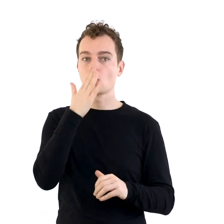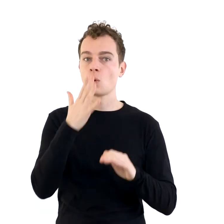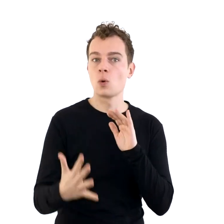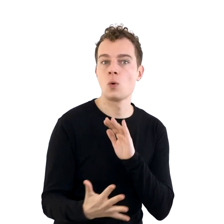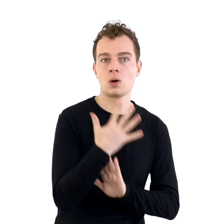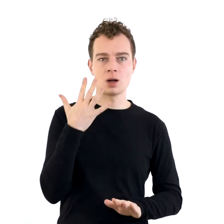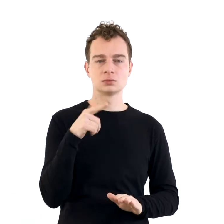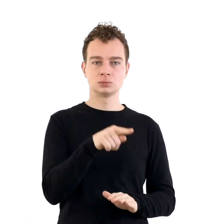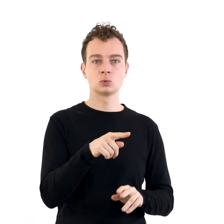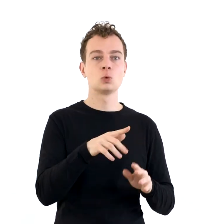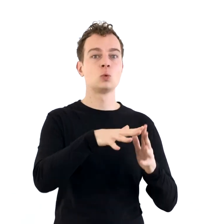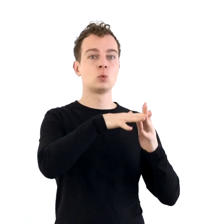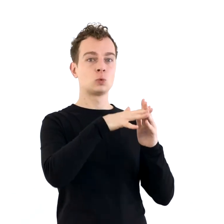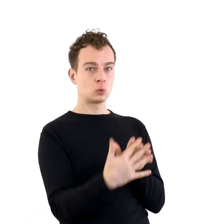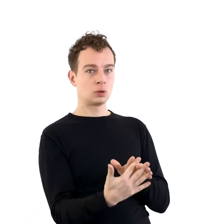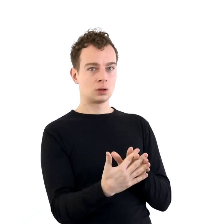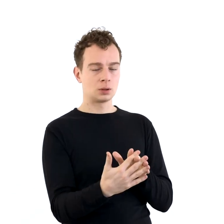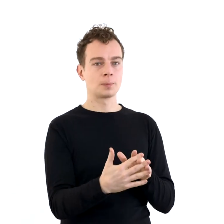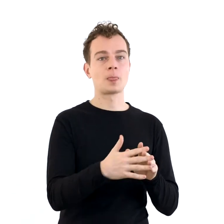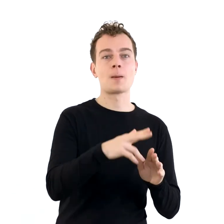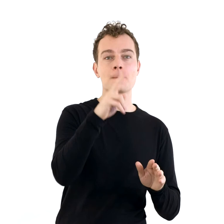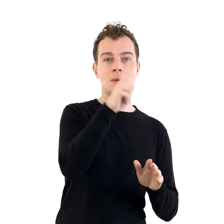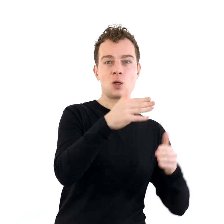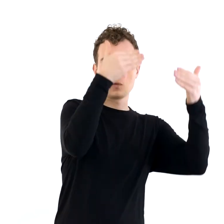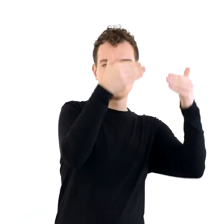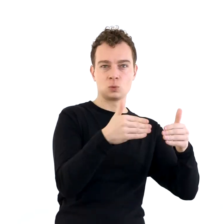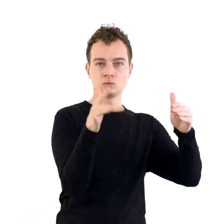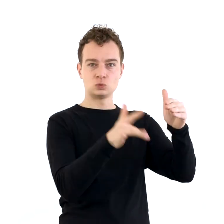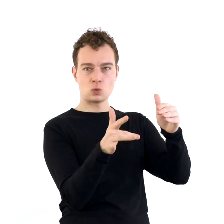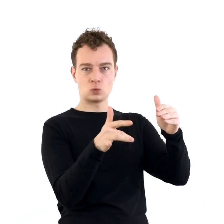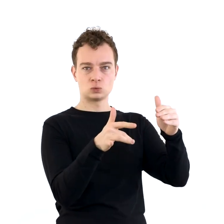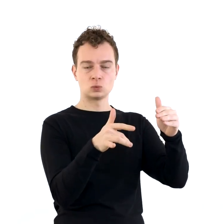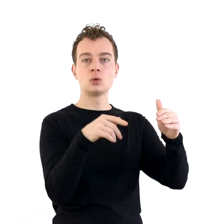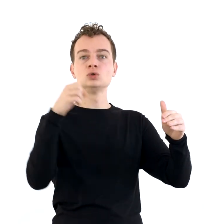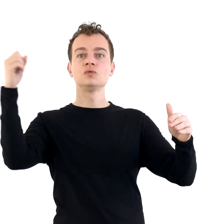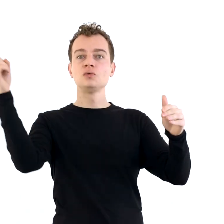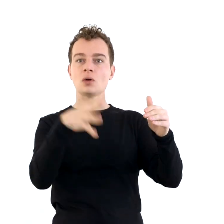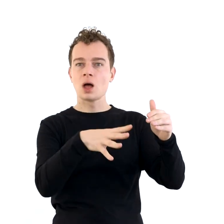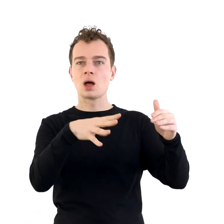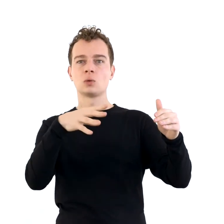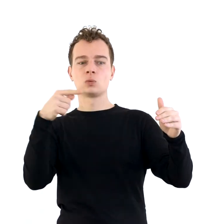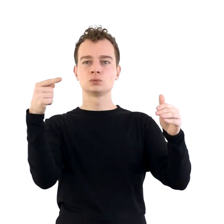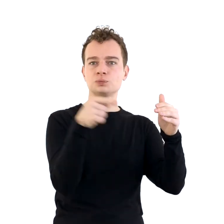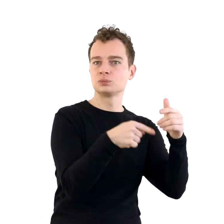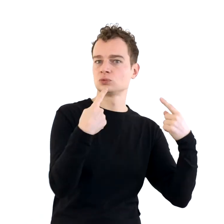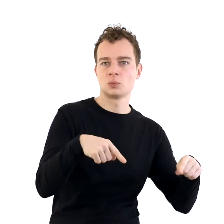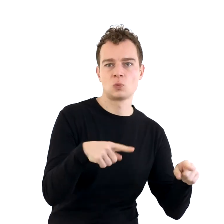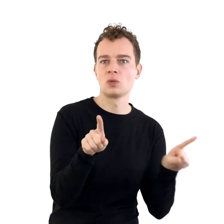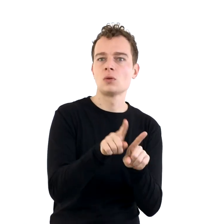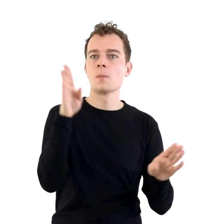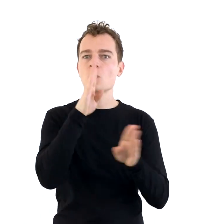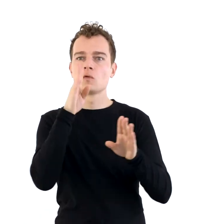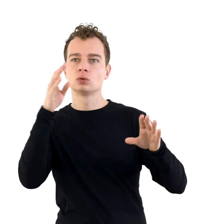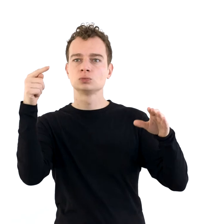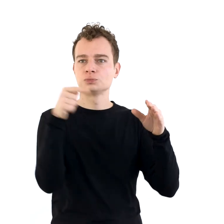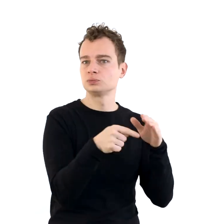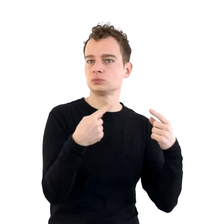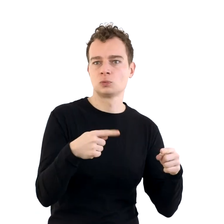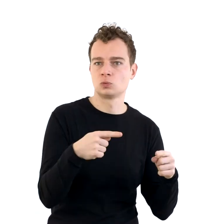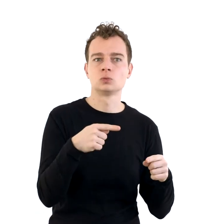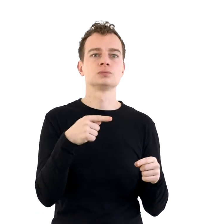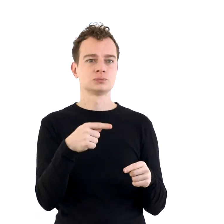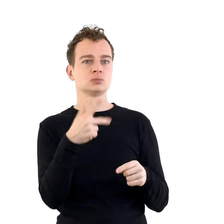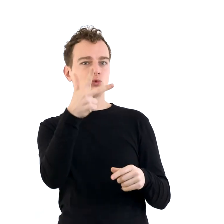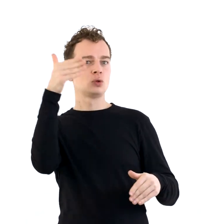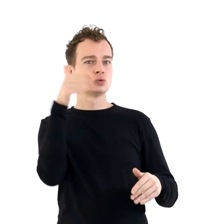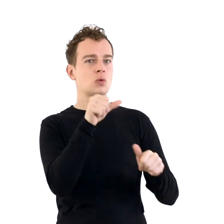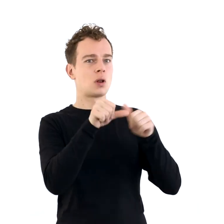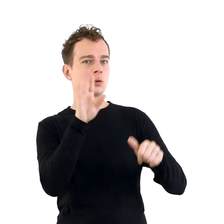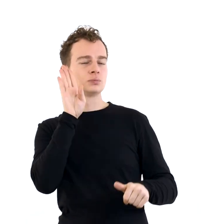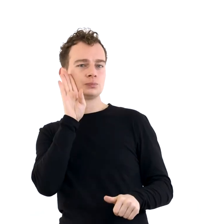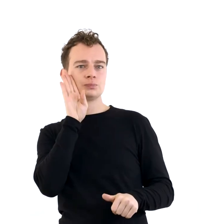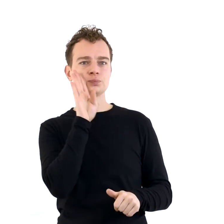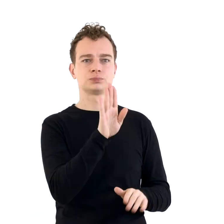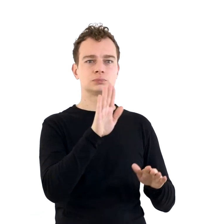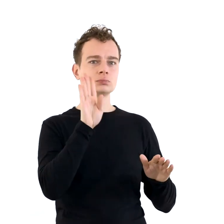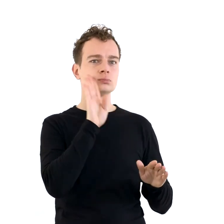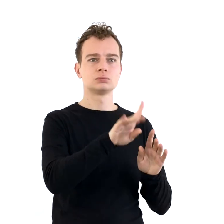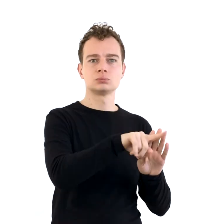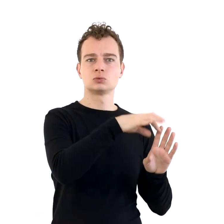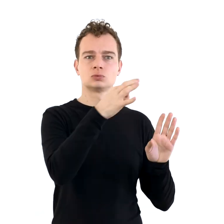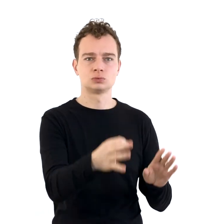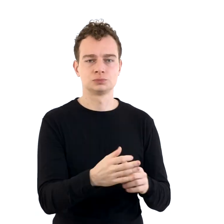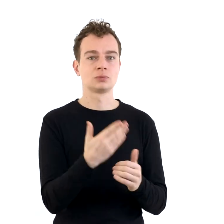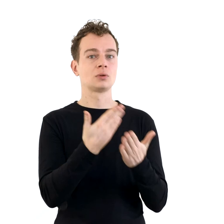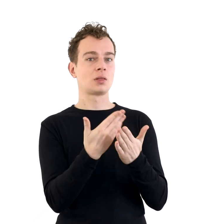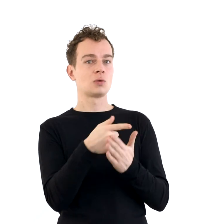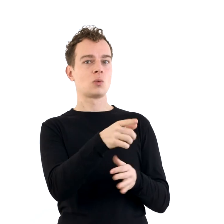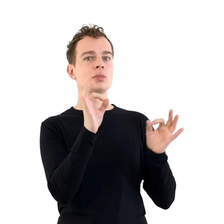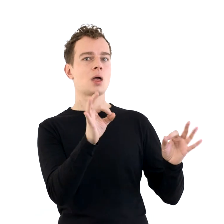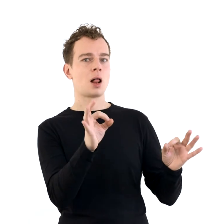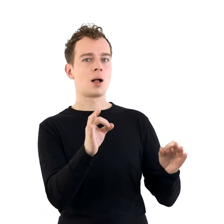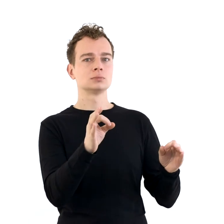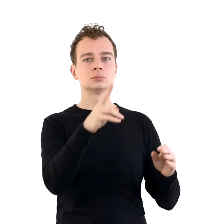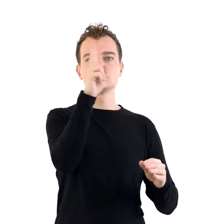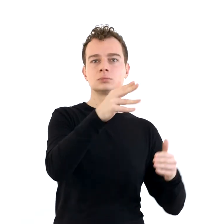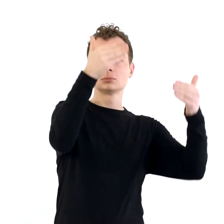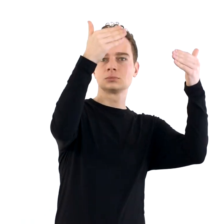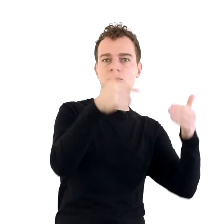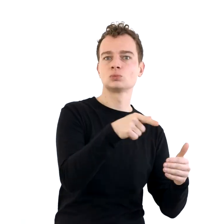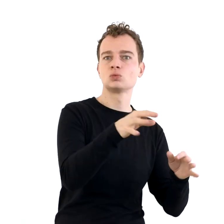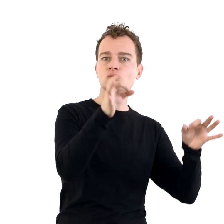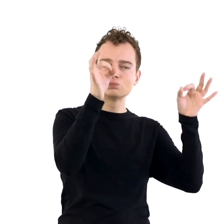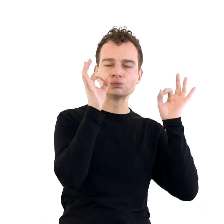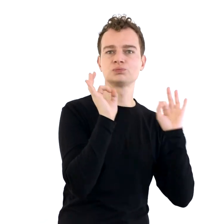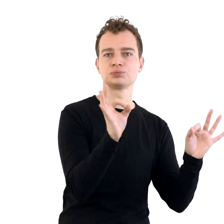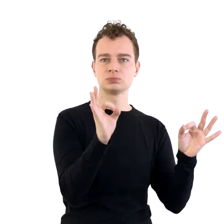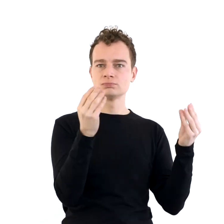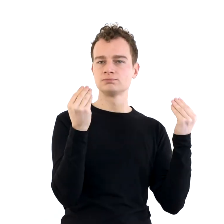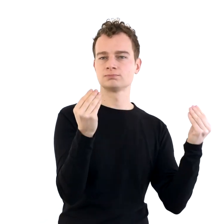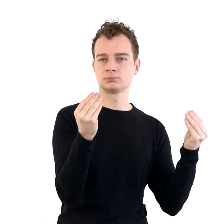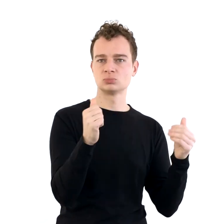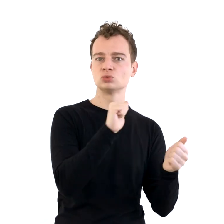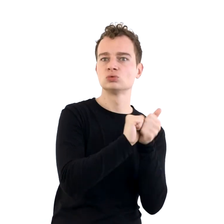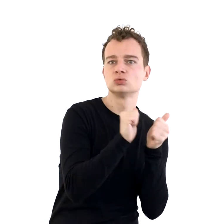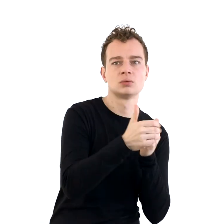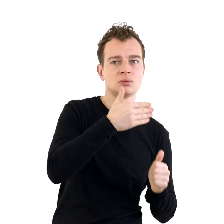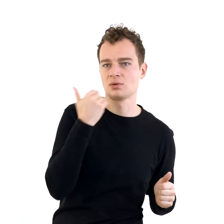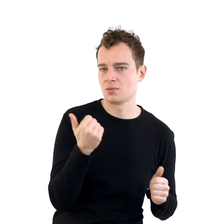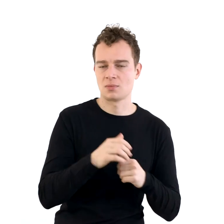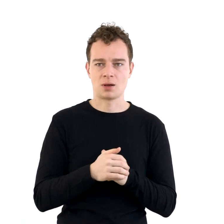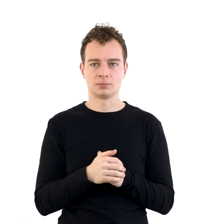Okazało się, że znakomicie zachowały się malowidła, gdyż trzy tysiące lat spędziły bez dostępu do światła i powietrza,